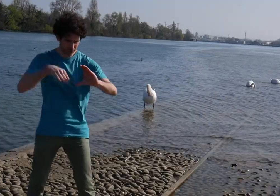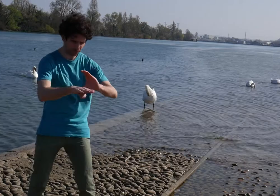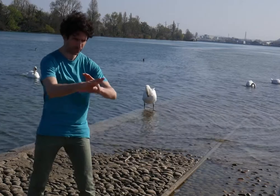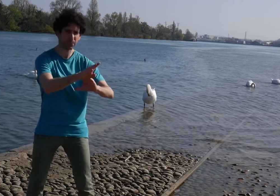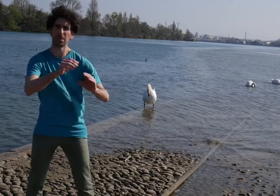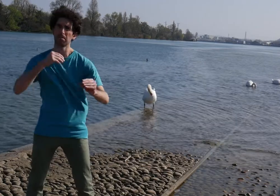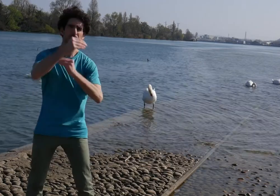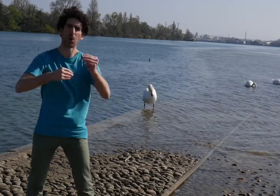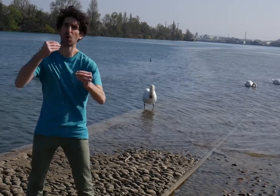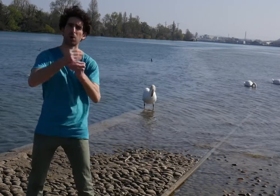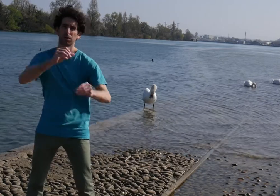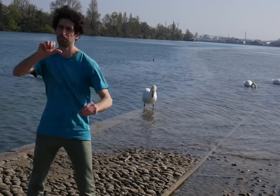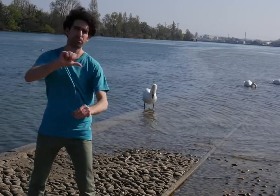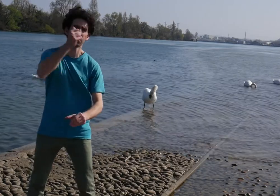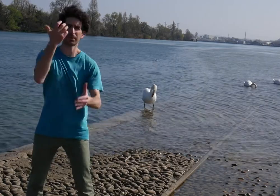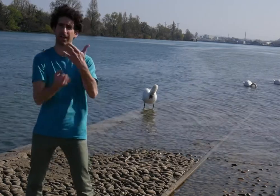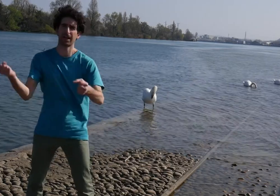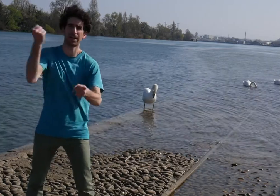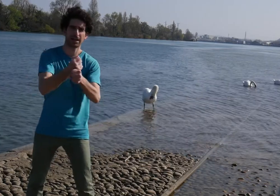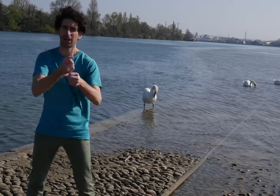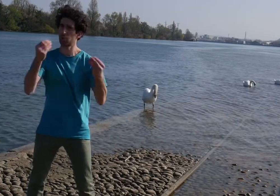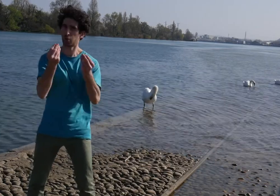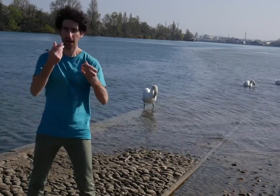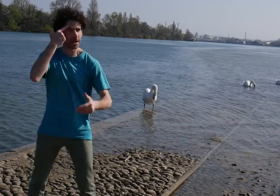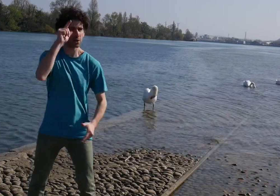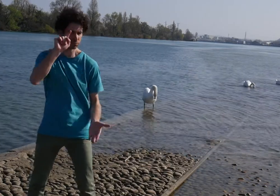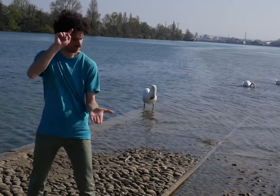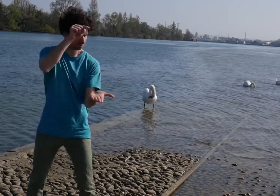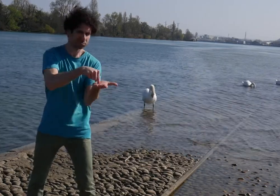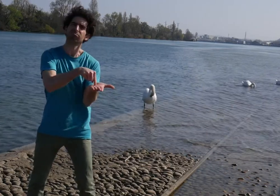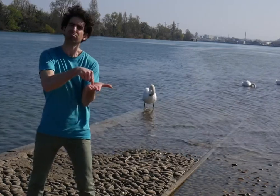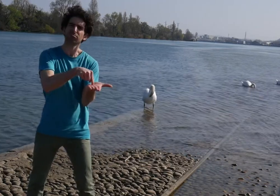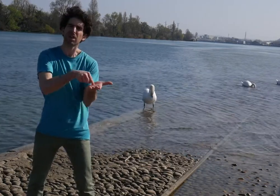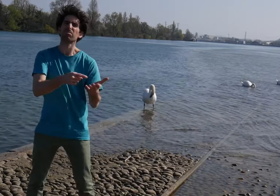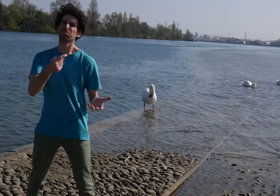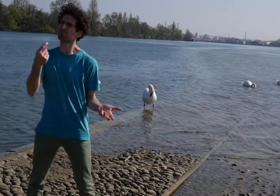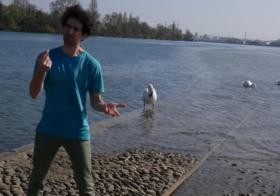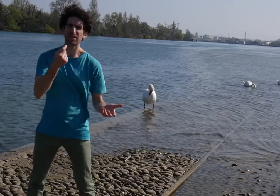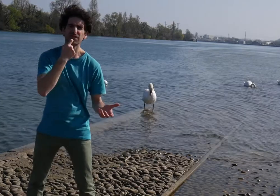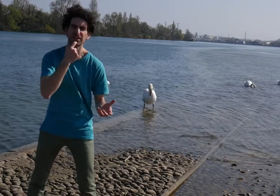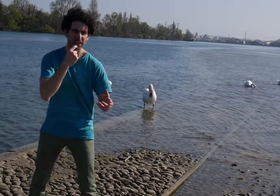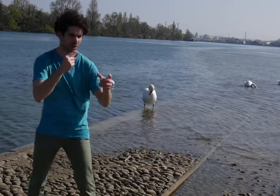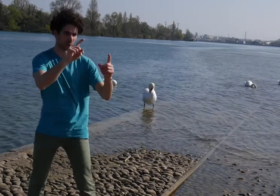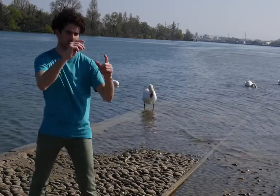tunnel sous-marin au monde ? A Lyon. Ce qui signifie